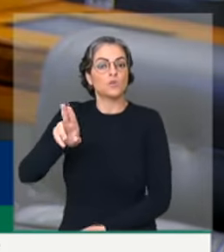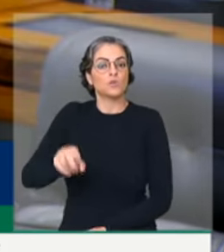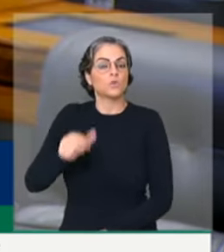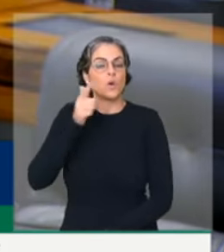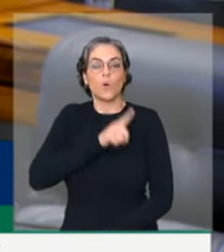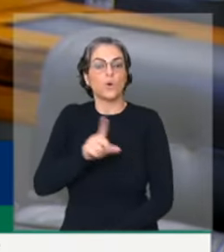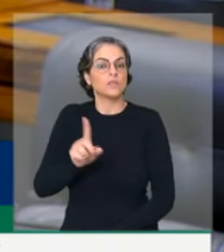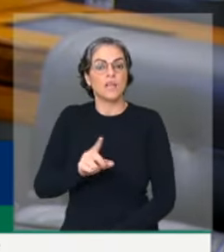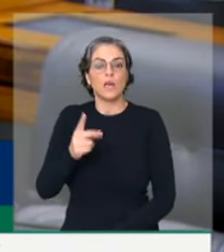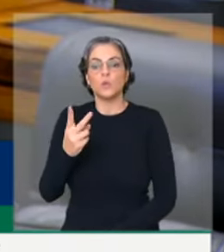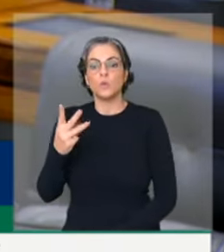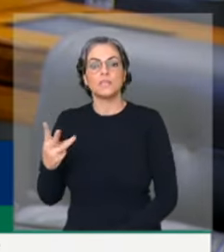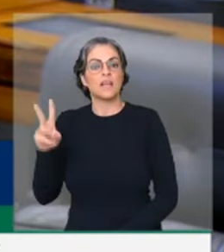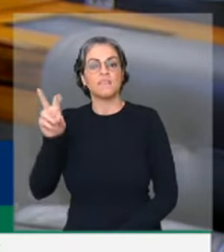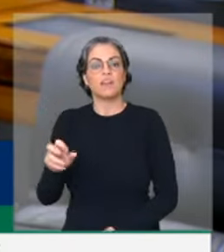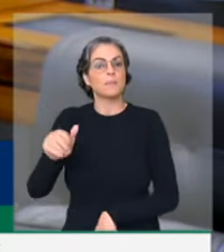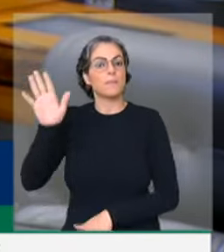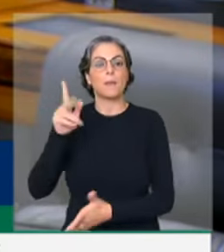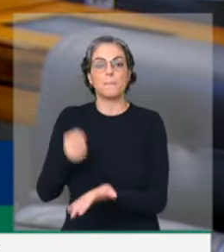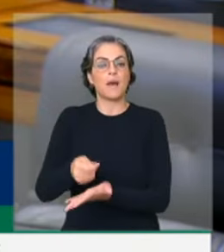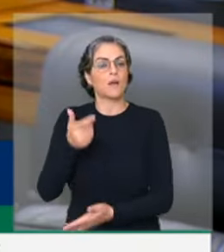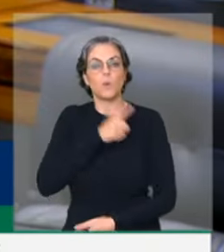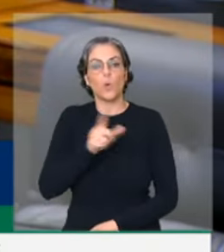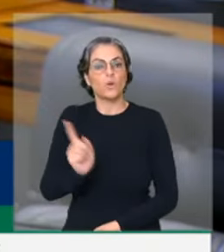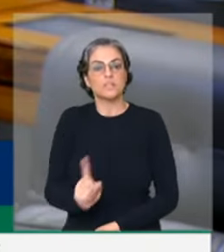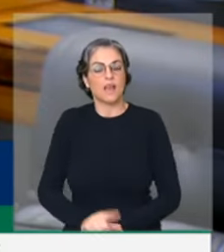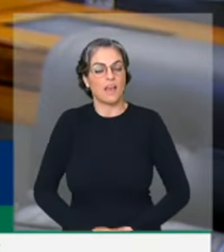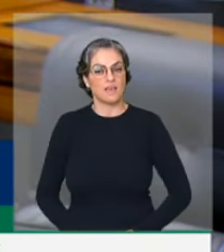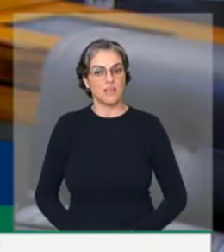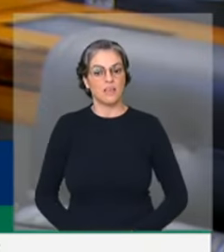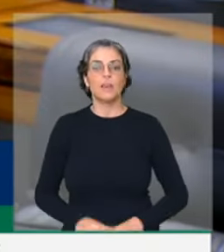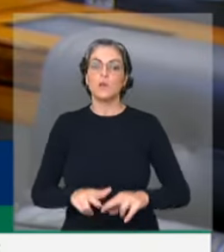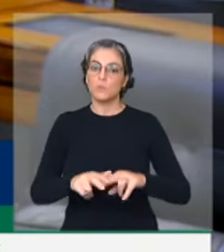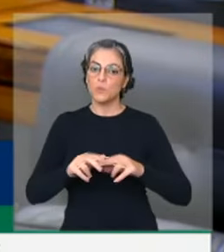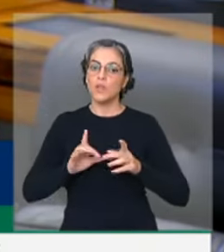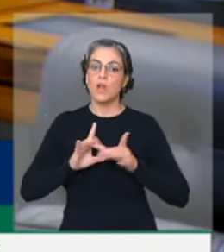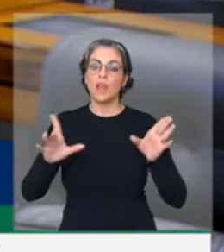NEGOCIAÇÃO. NINGUÉM QUER DAR BENEFÍCIO A NINGUÉM. PELO CONTRÁRIO, DEPUTADO HIRAN. A MAIORIA DOS HOSPITAIS